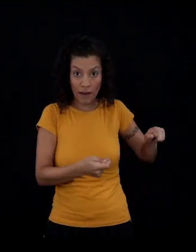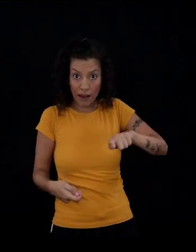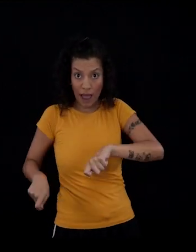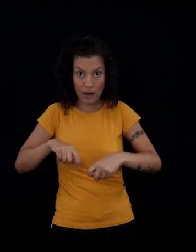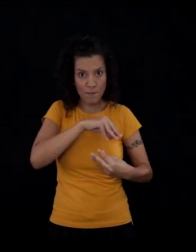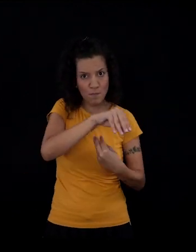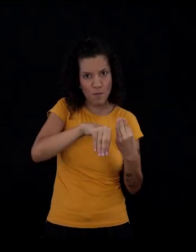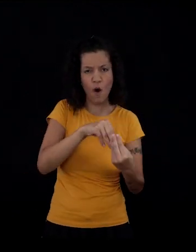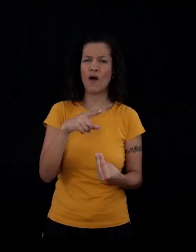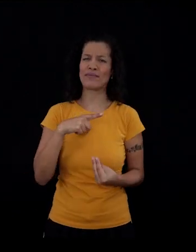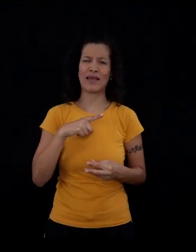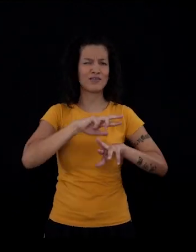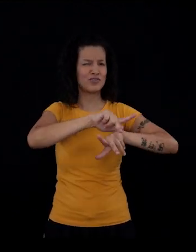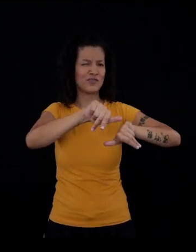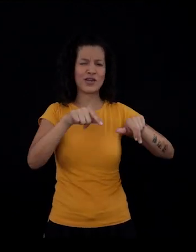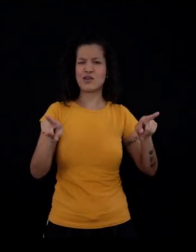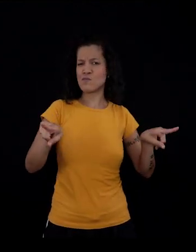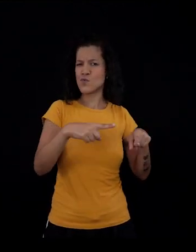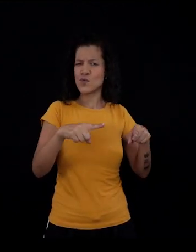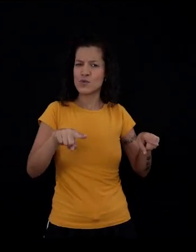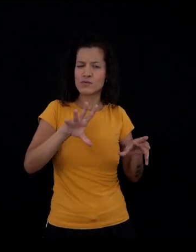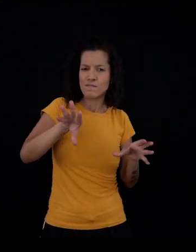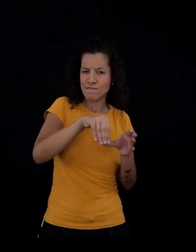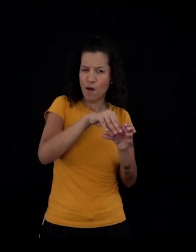com todos os sotaques musicais do carimbó,